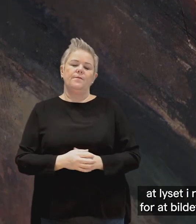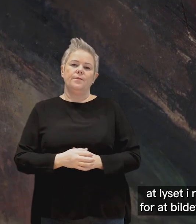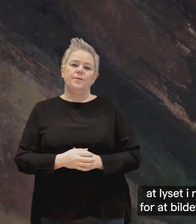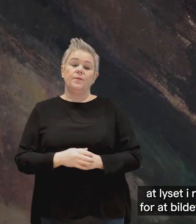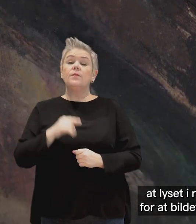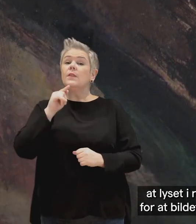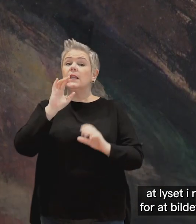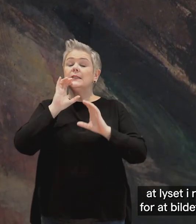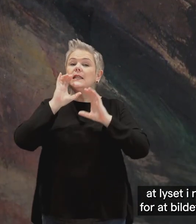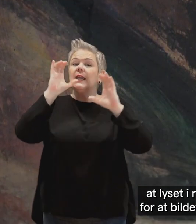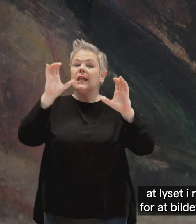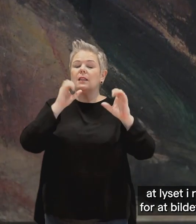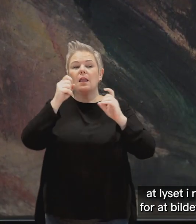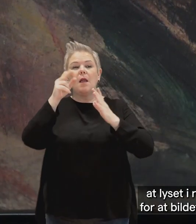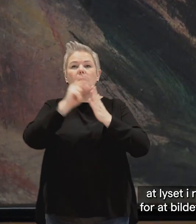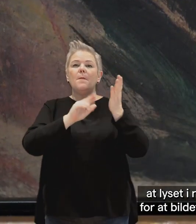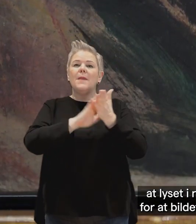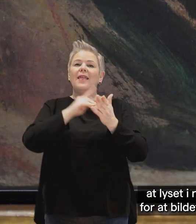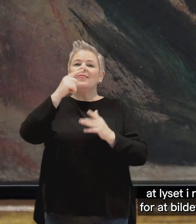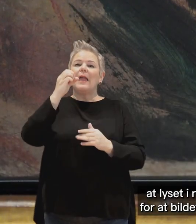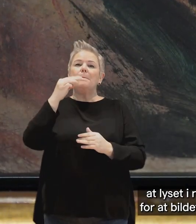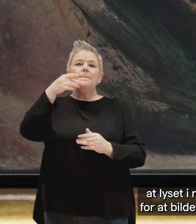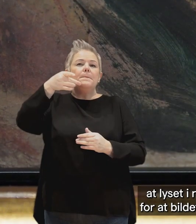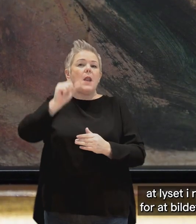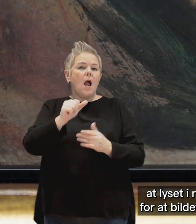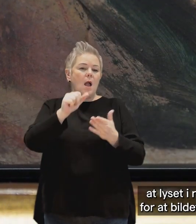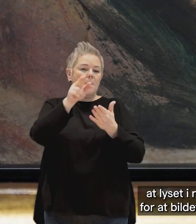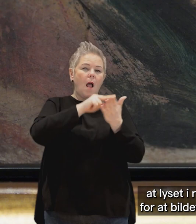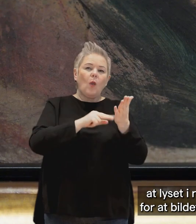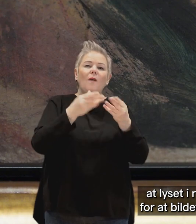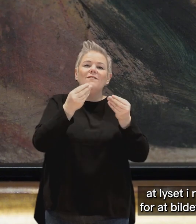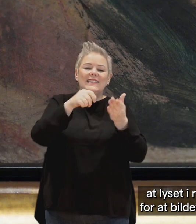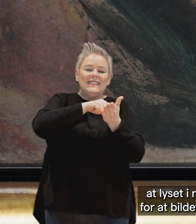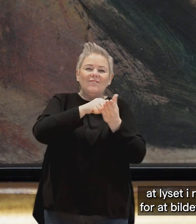at lyset i rommet må være dunkelt for at bildet ikke skal gå i oppløsning.